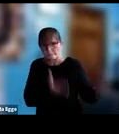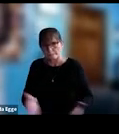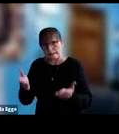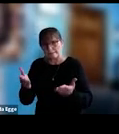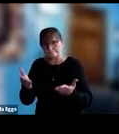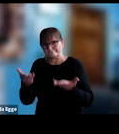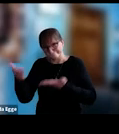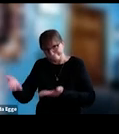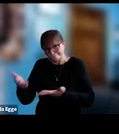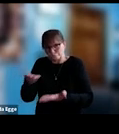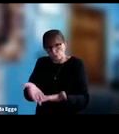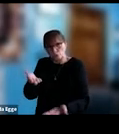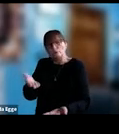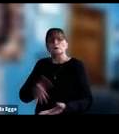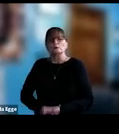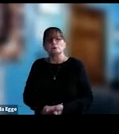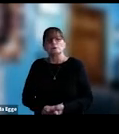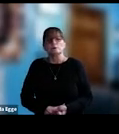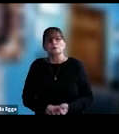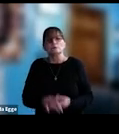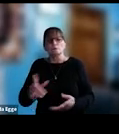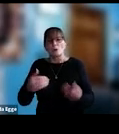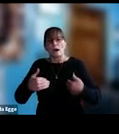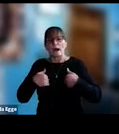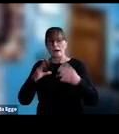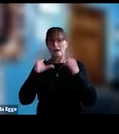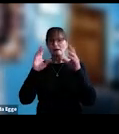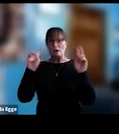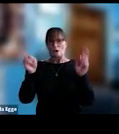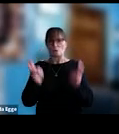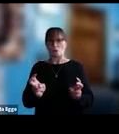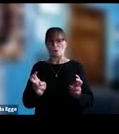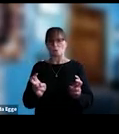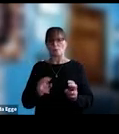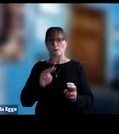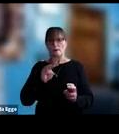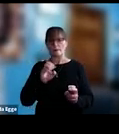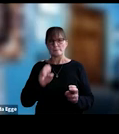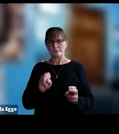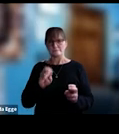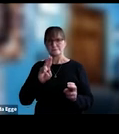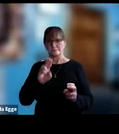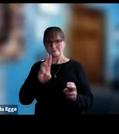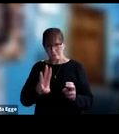Así que... Tenía una cita de la trabajadora social matriculada con la que ella trabajaba que decía: